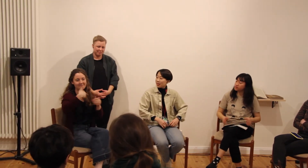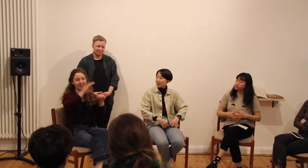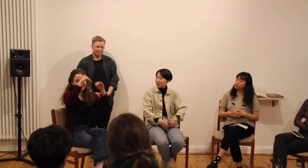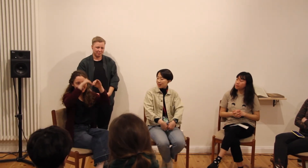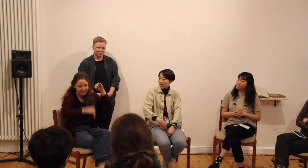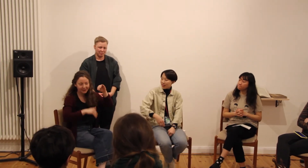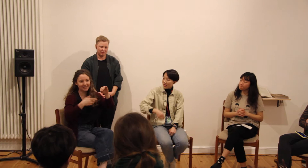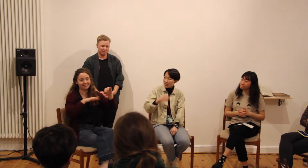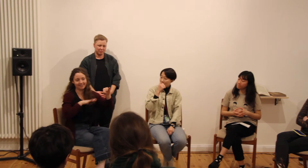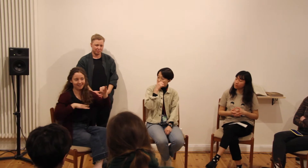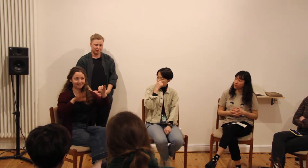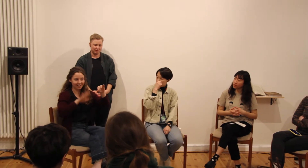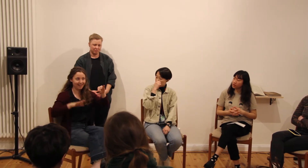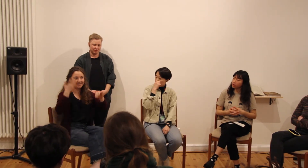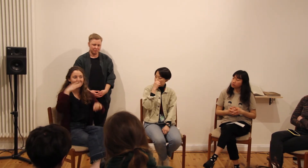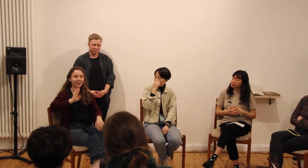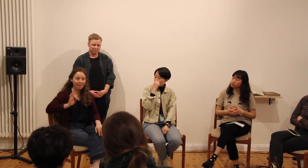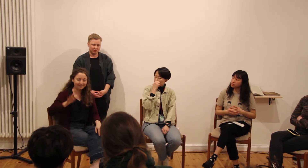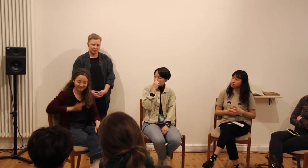so 200 km südlich von Berlin in Sachsen,